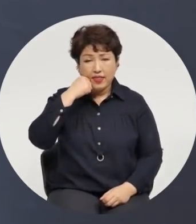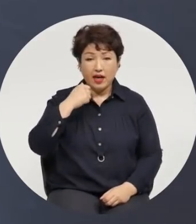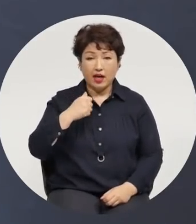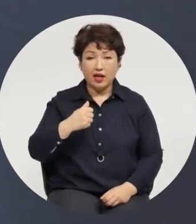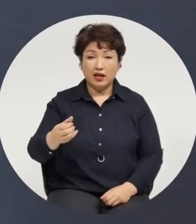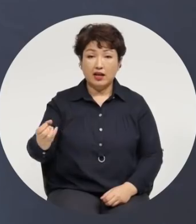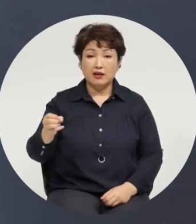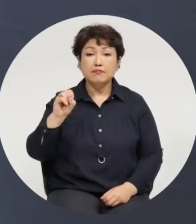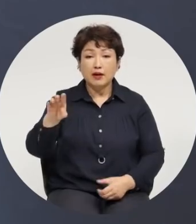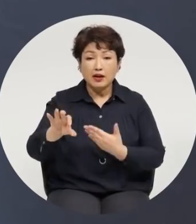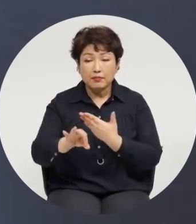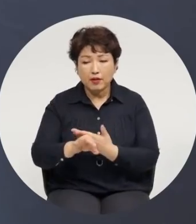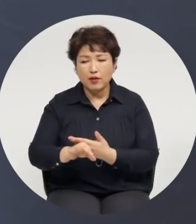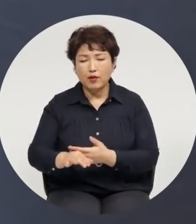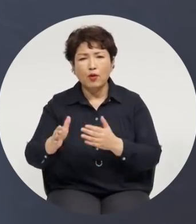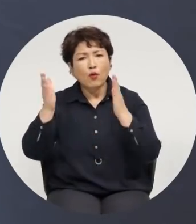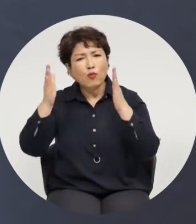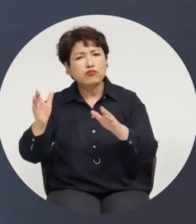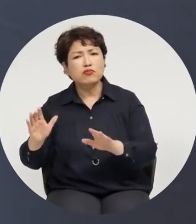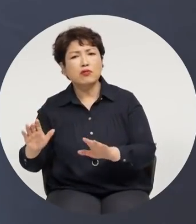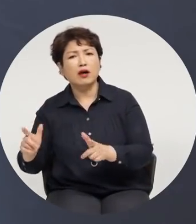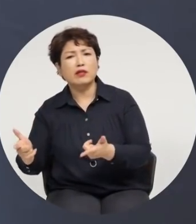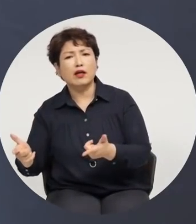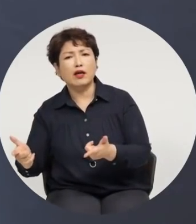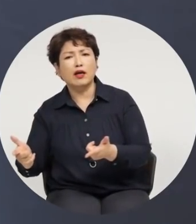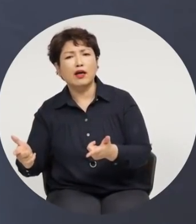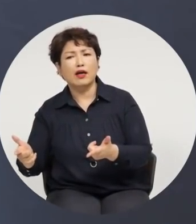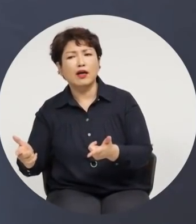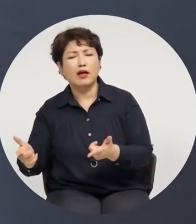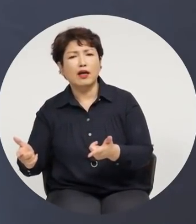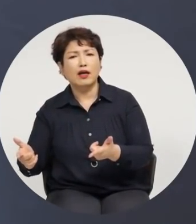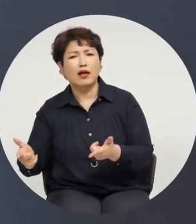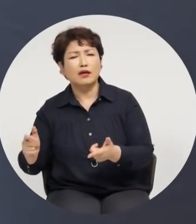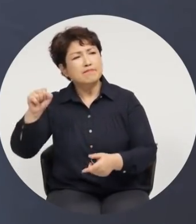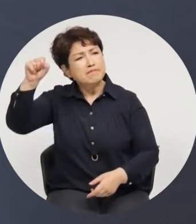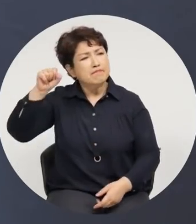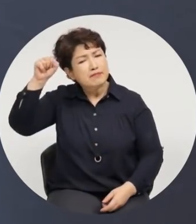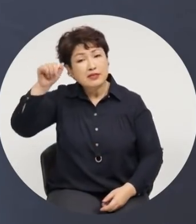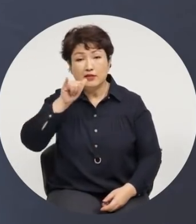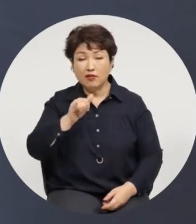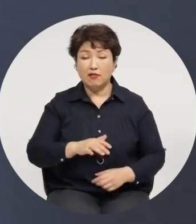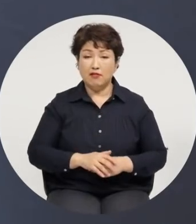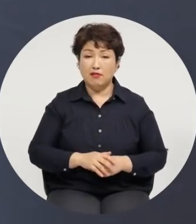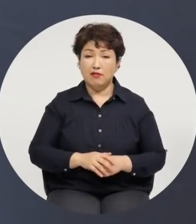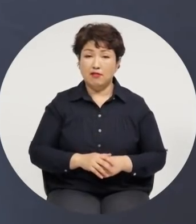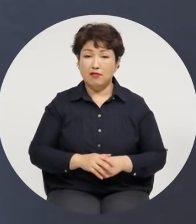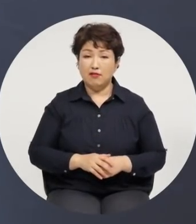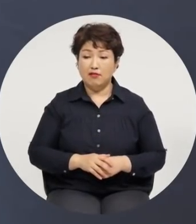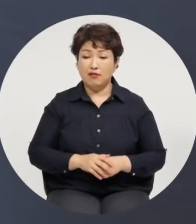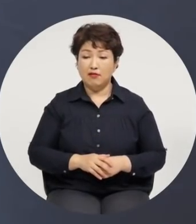이러면 아이가 공부도 안 하고 반항하면서 뭐라고 해요?